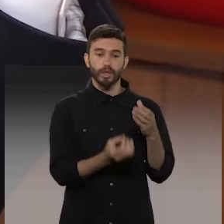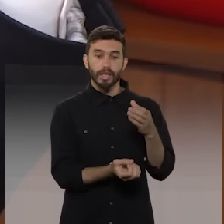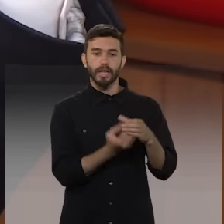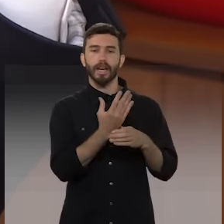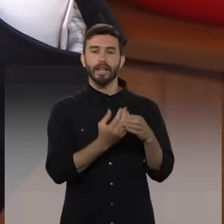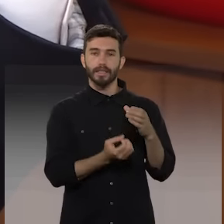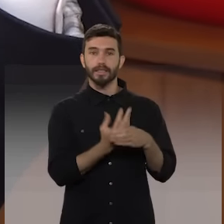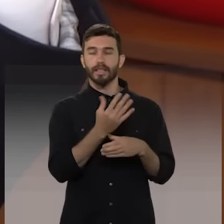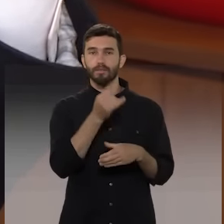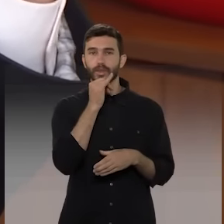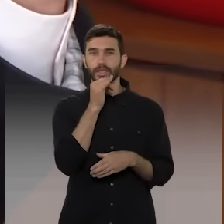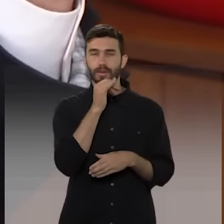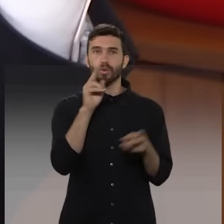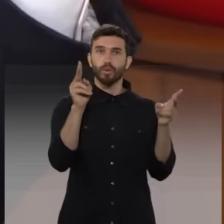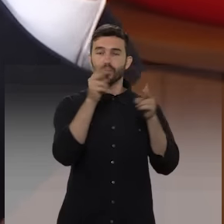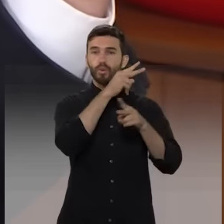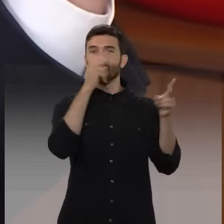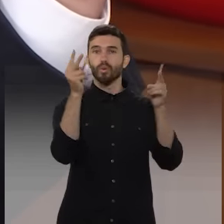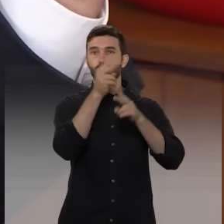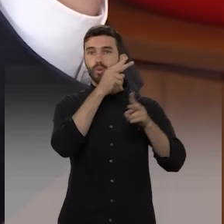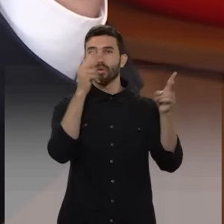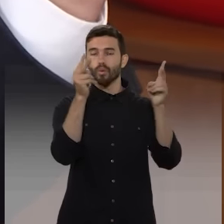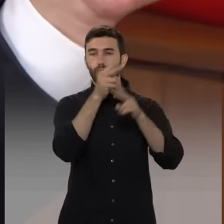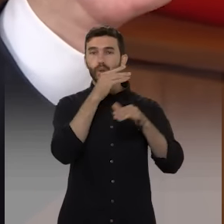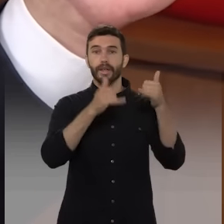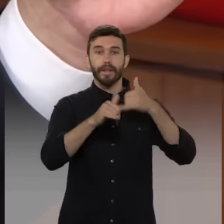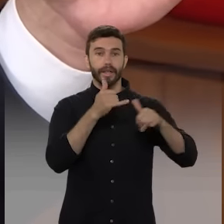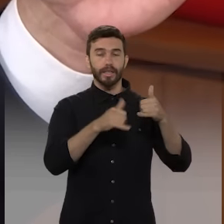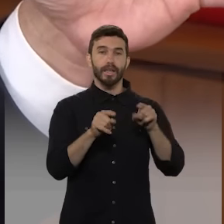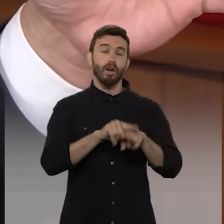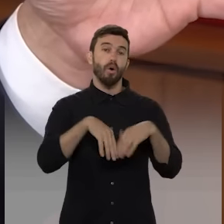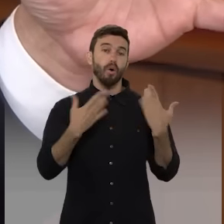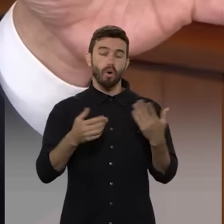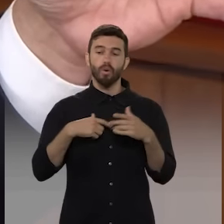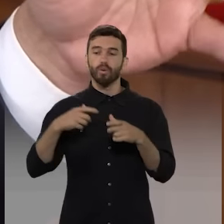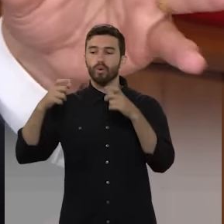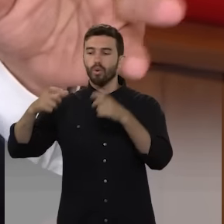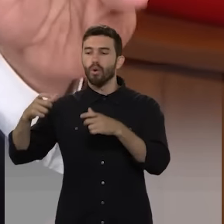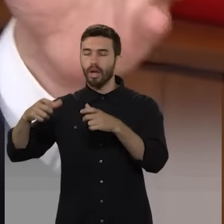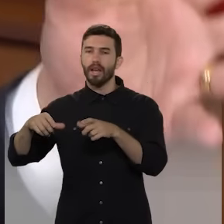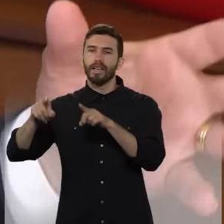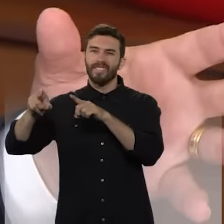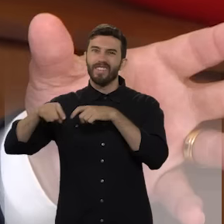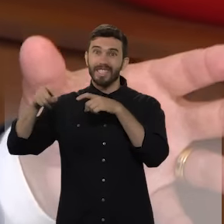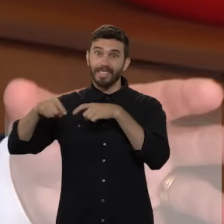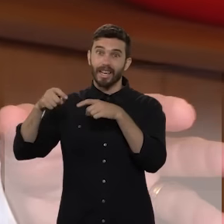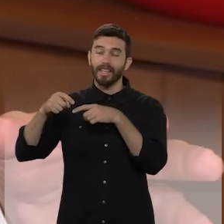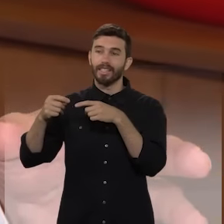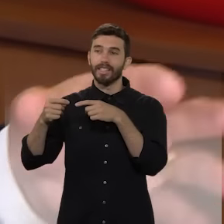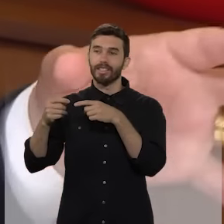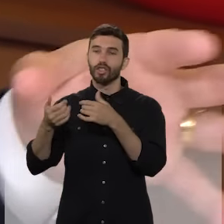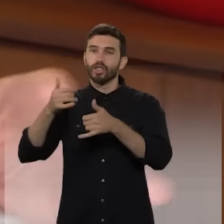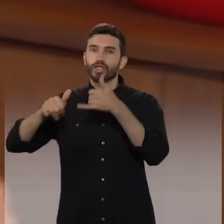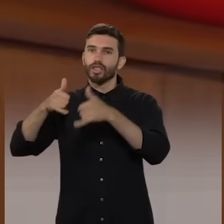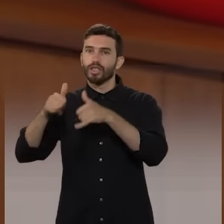parte eólica ou numa fazenda solar, quando a gente fala da geração solar. O que interliga